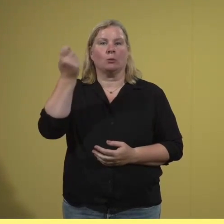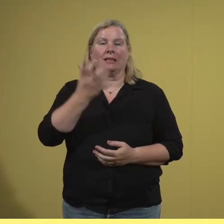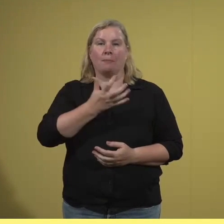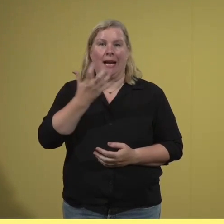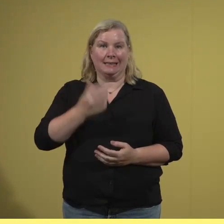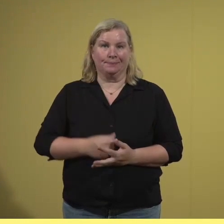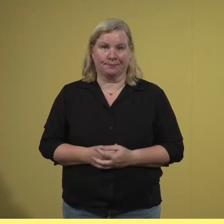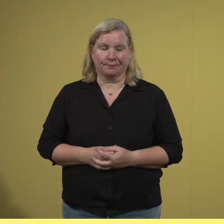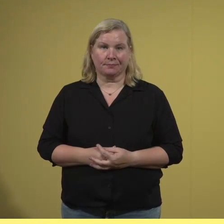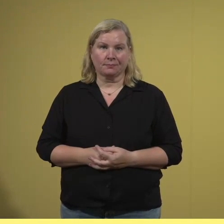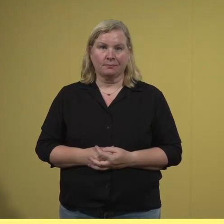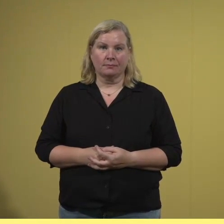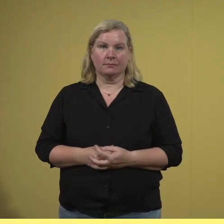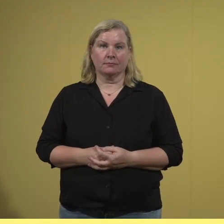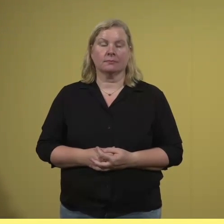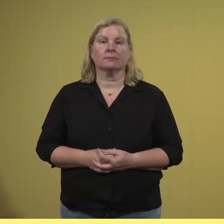Und wenn wir da nicht zu viel Feuchtigkeit unten drin haben,